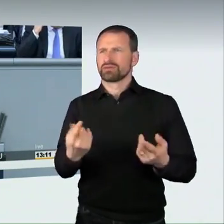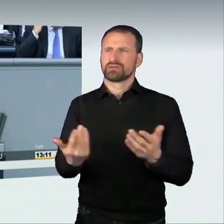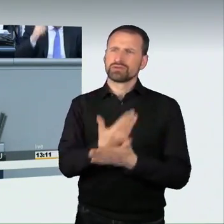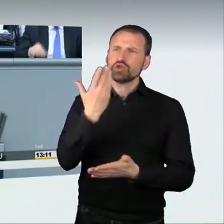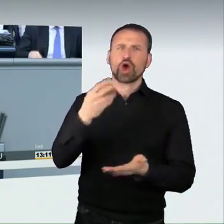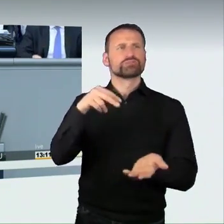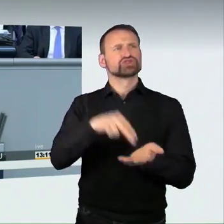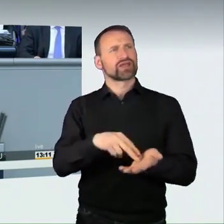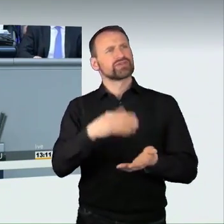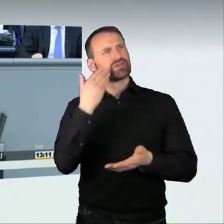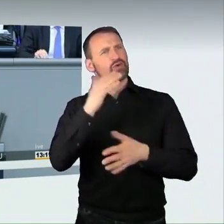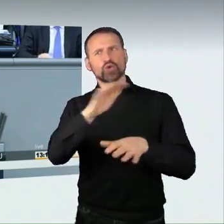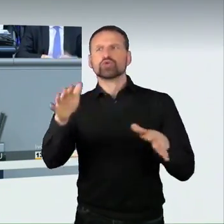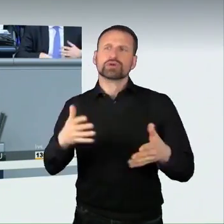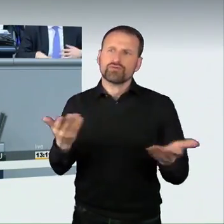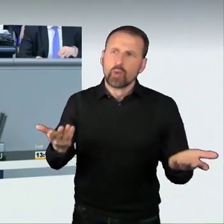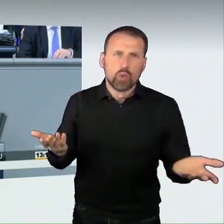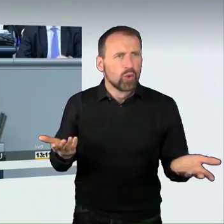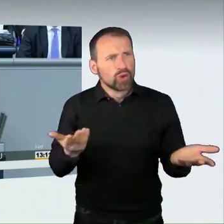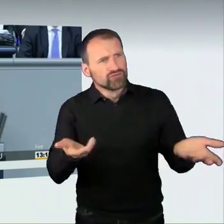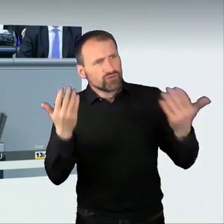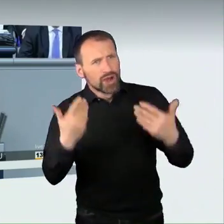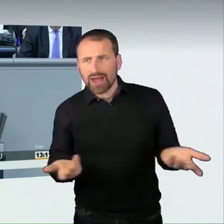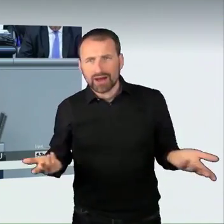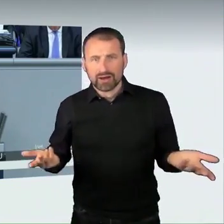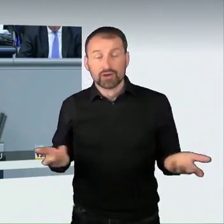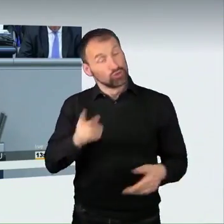am Ende des Tages herkommen? Dann ein Satz zum Thema Verteuerung;